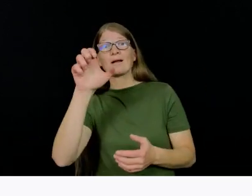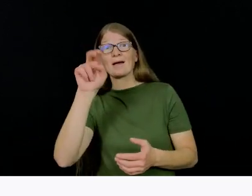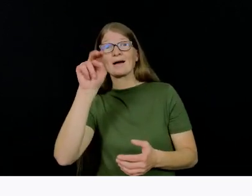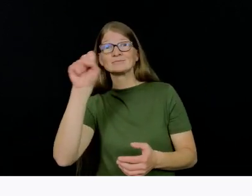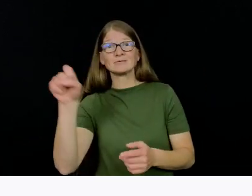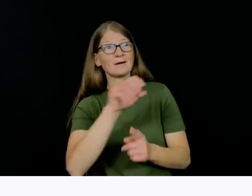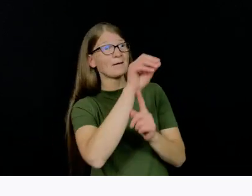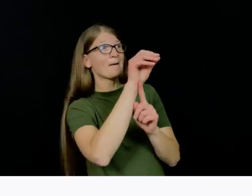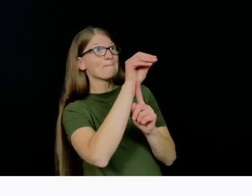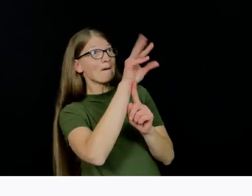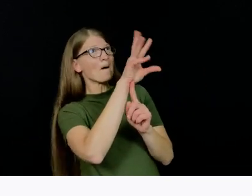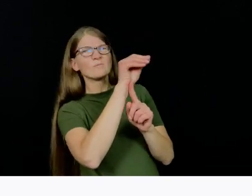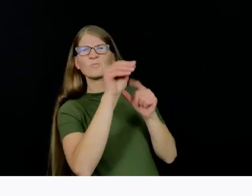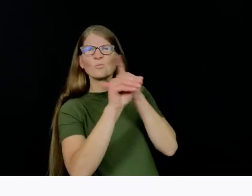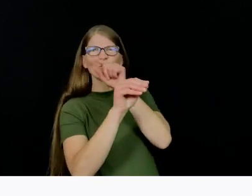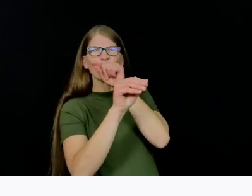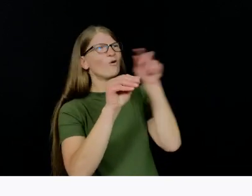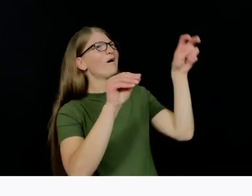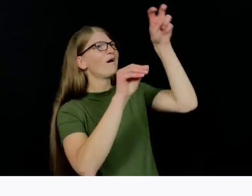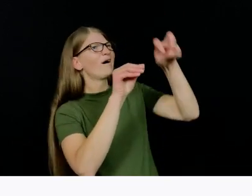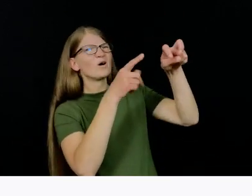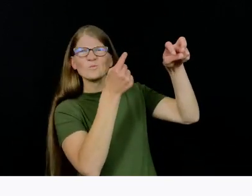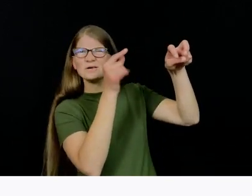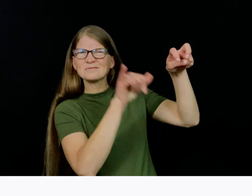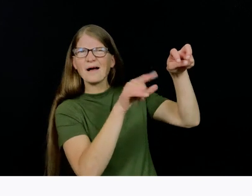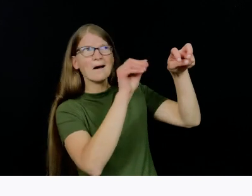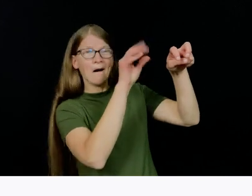يأتي إلى منصة إطعام الطيور باستخدام Google Lens